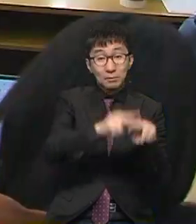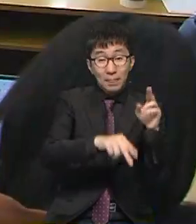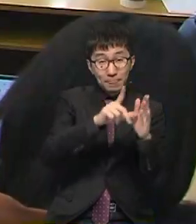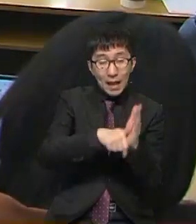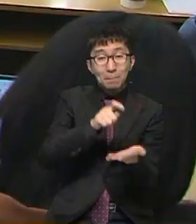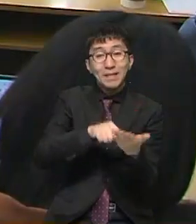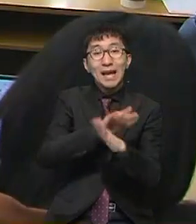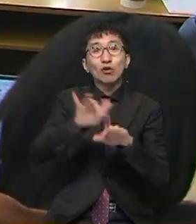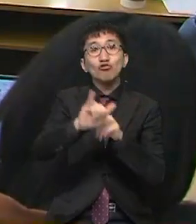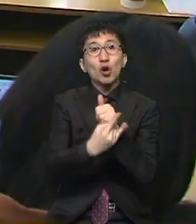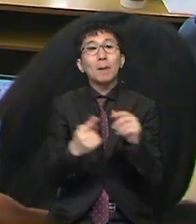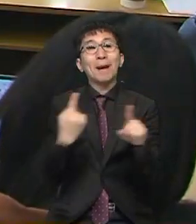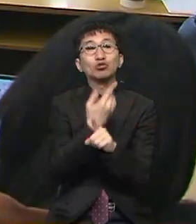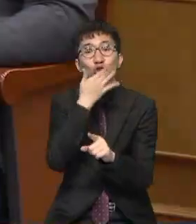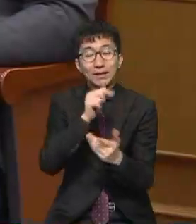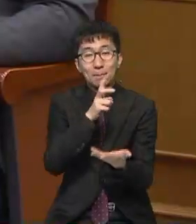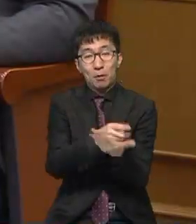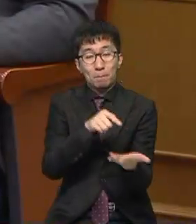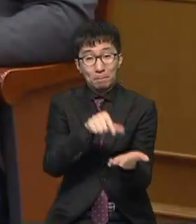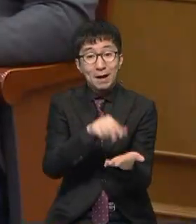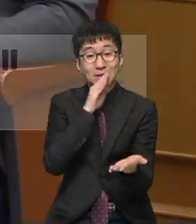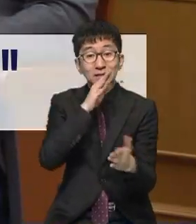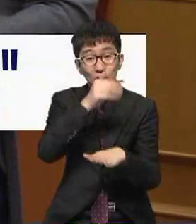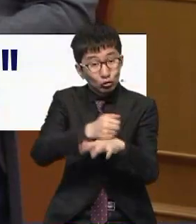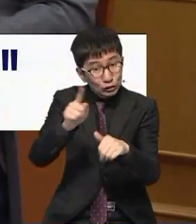만큼 안정적 당 운영을 위해 최대한 우군을 확보한다는 게 친윤계 구상입니다.